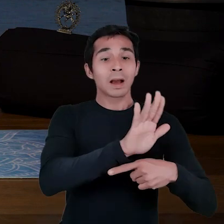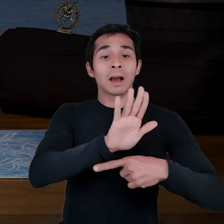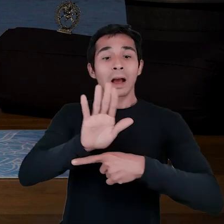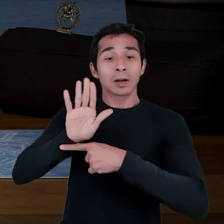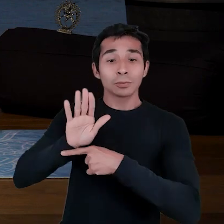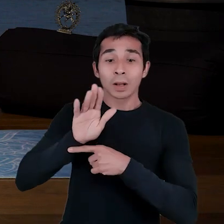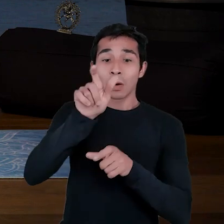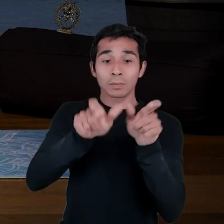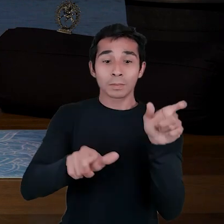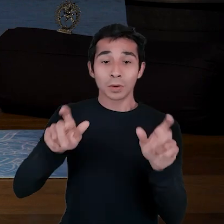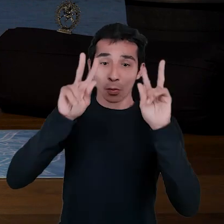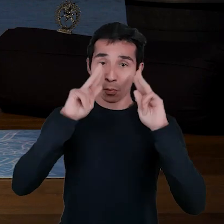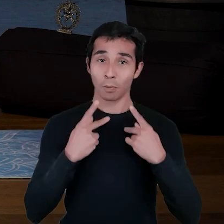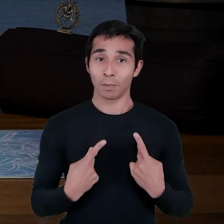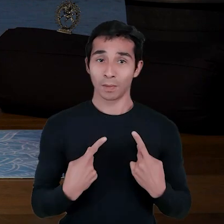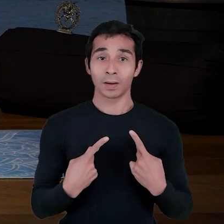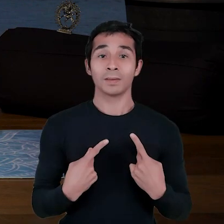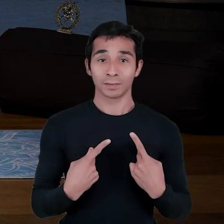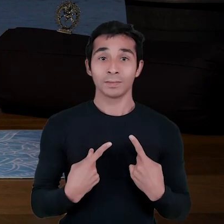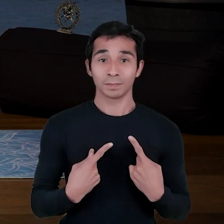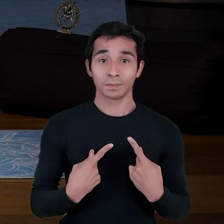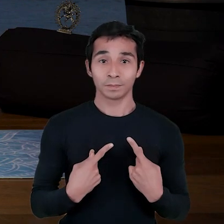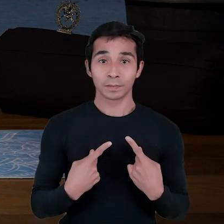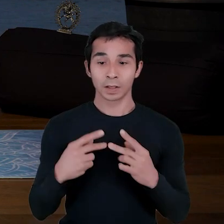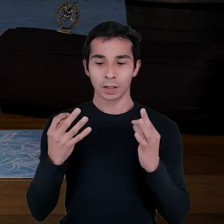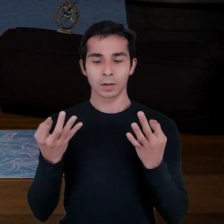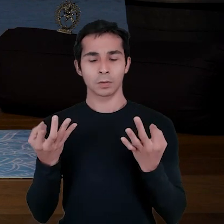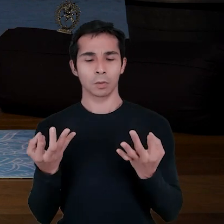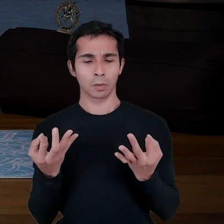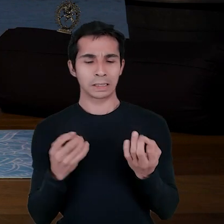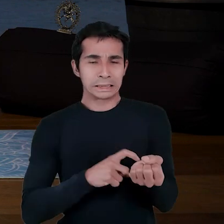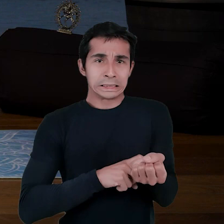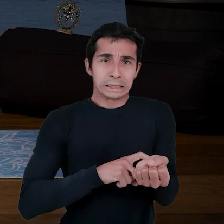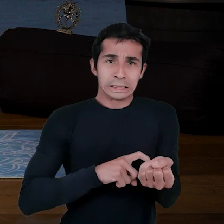Não necessariamente ele está ligado ao estresse,